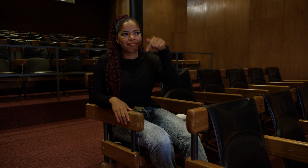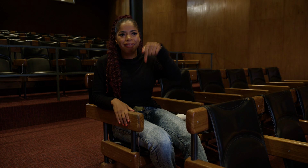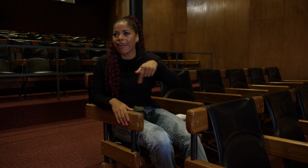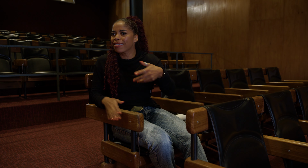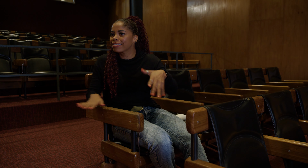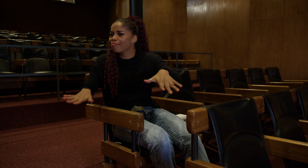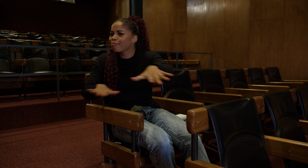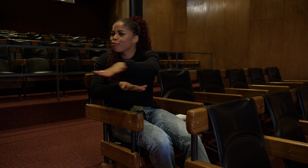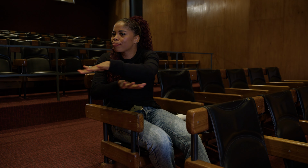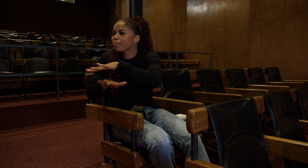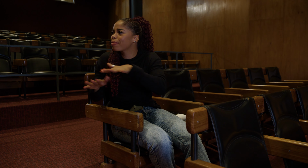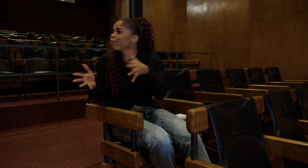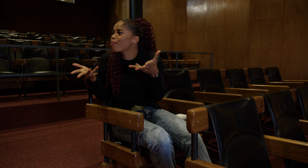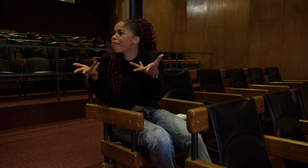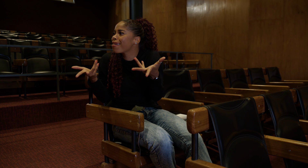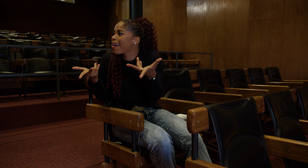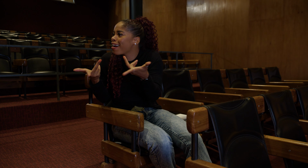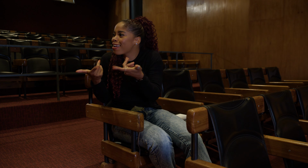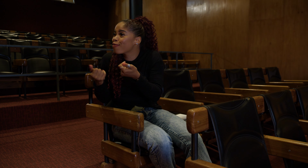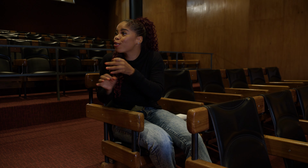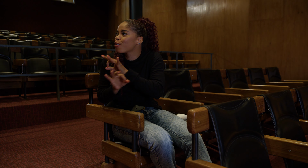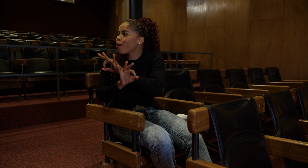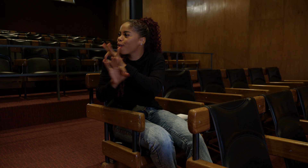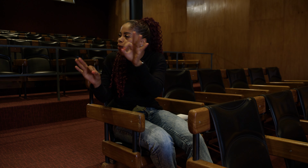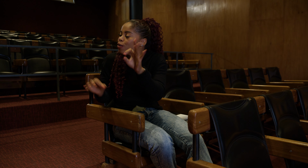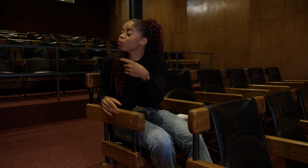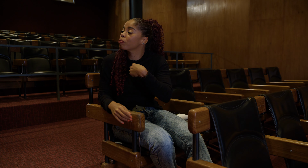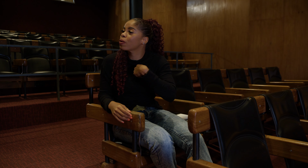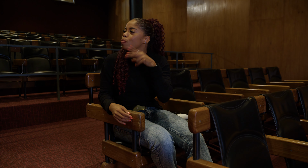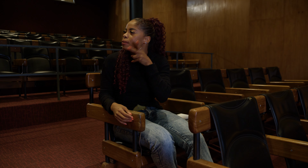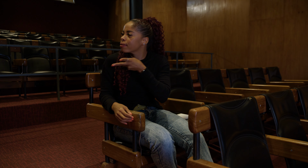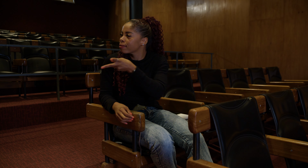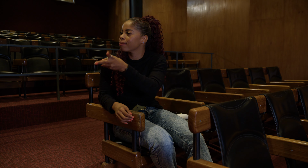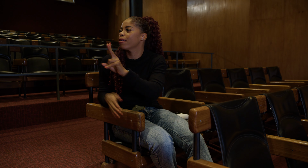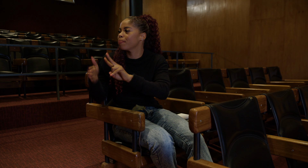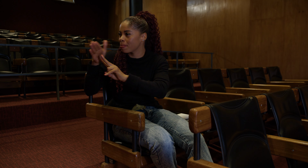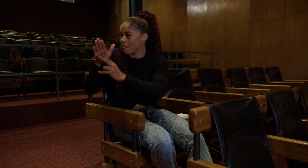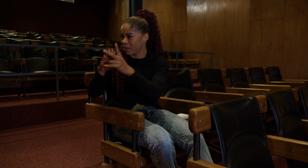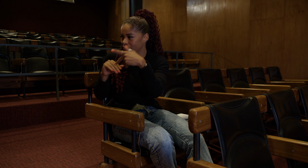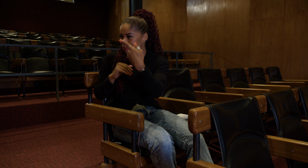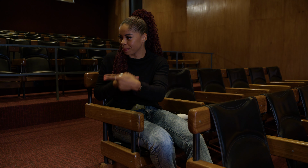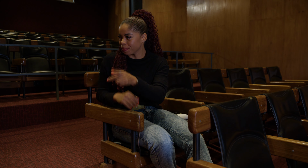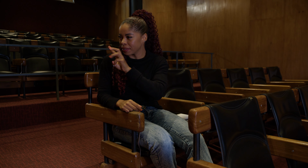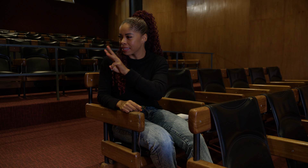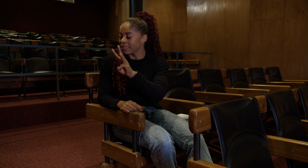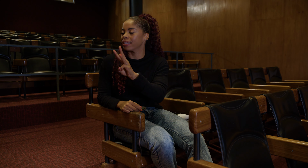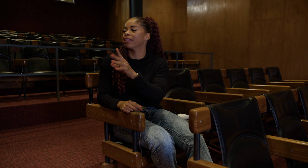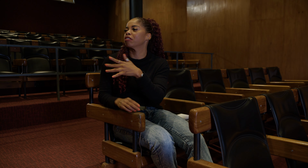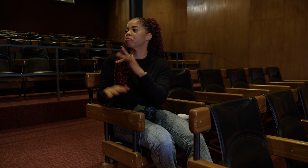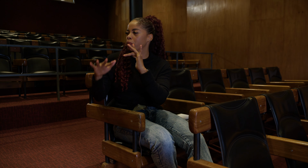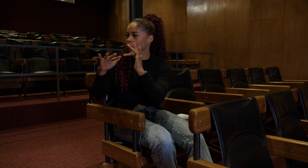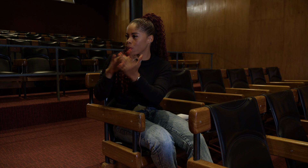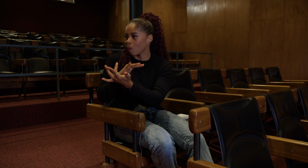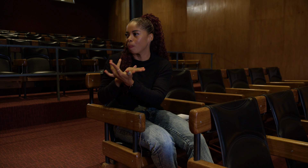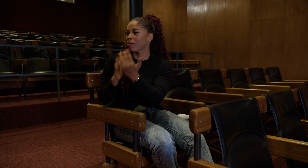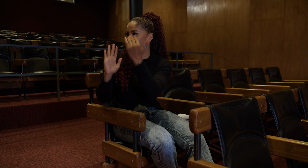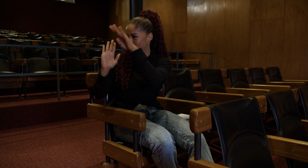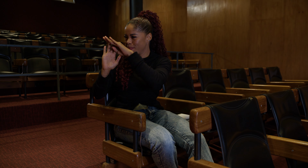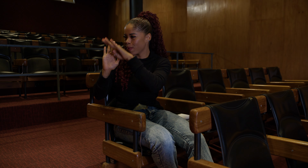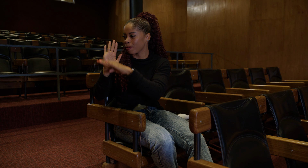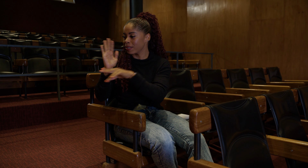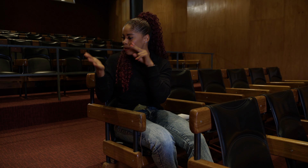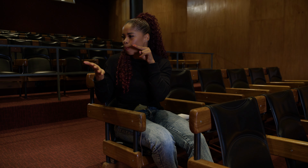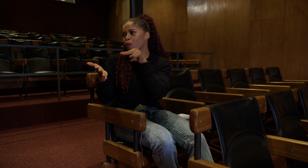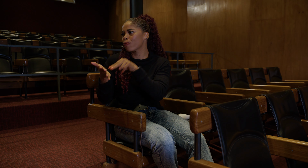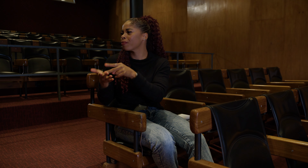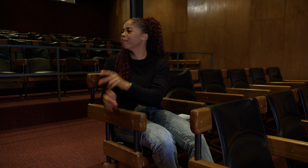Aqui é ótimo, sempre acompanho a programação pelo site e redes sociais.